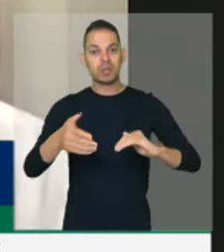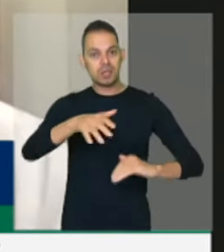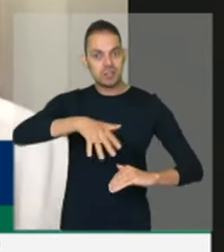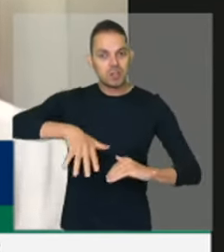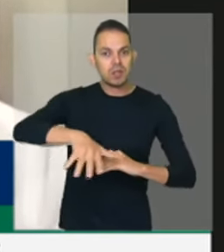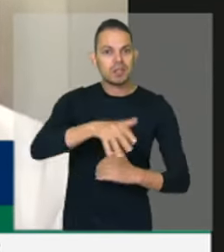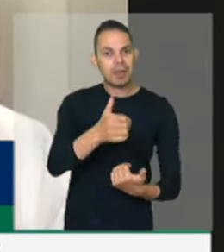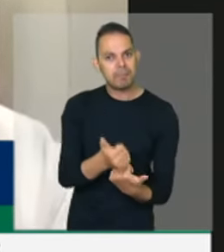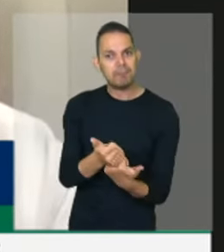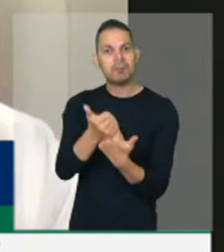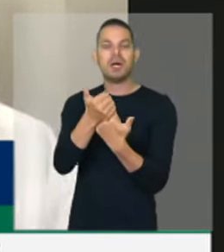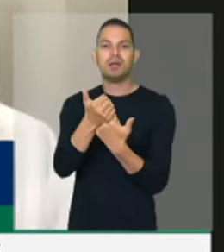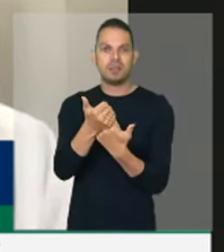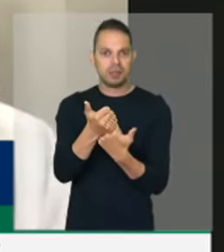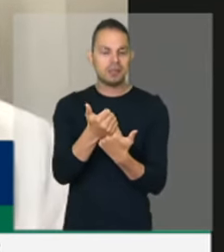ESSA TOMADA DE RUMOS DO NOSSO PAÍS PORQUE ESTAMOS SEM